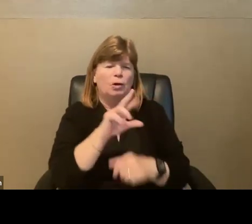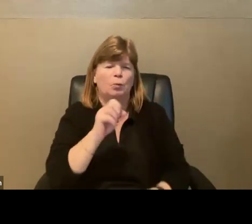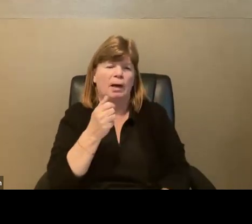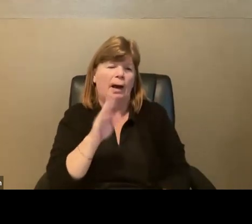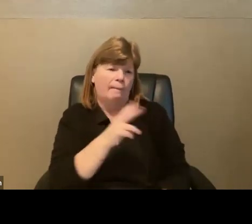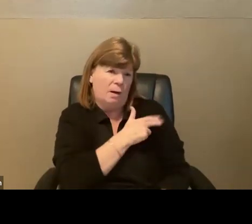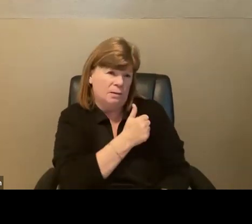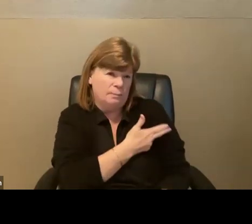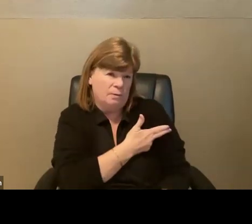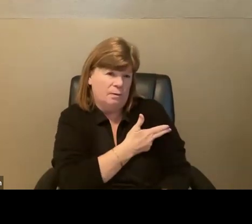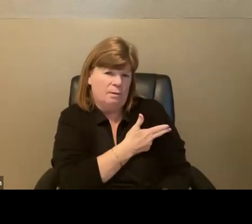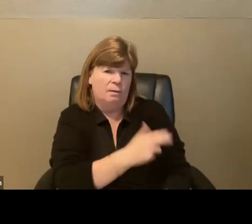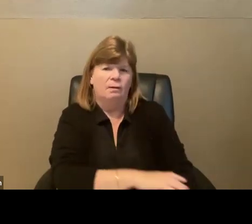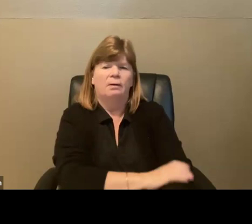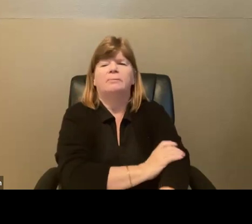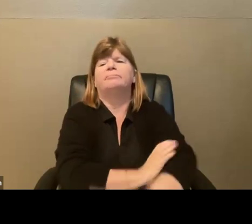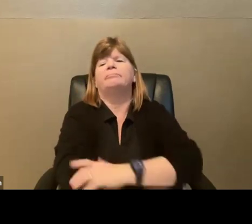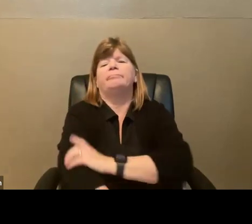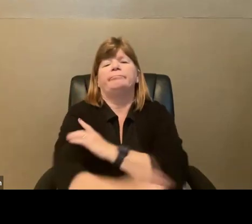Solo me gustaría señalar que para las personas de la comunidad,